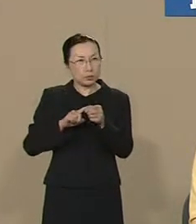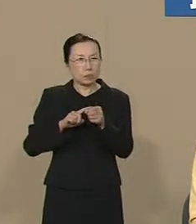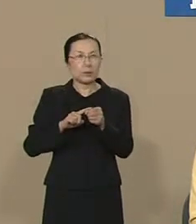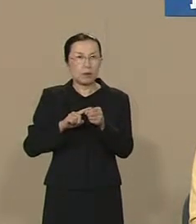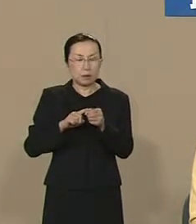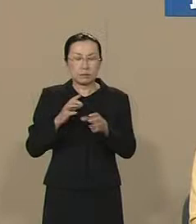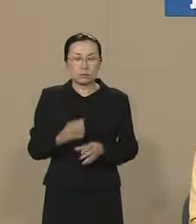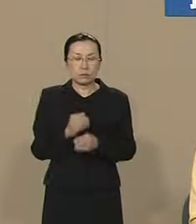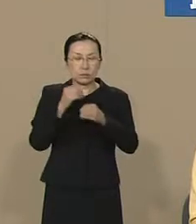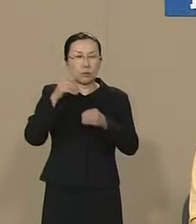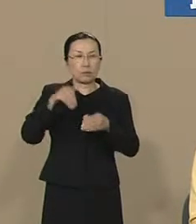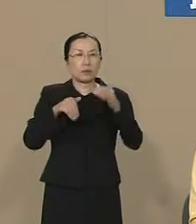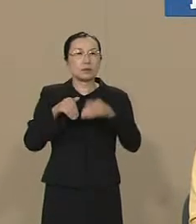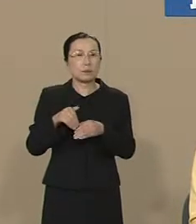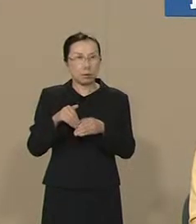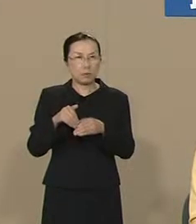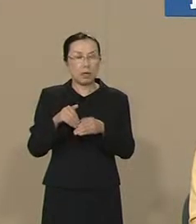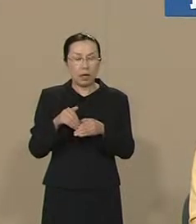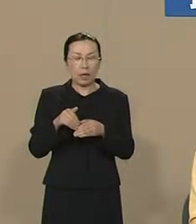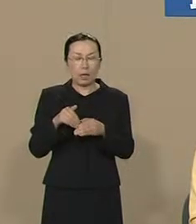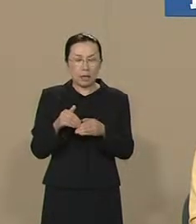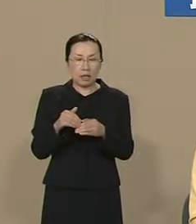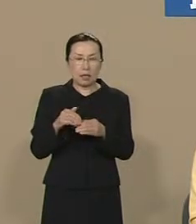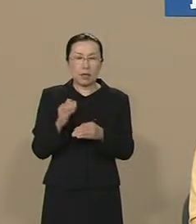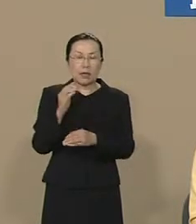そして､まず予算の使い道を見直し